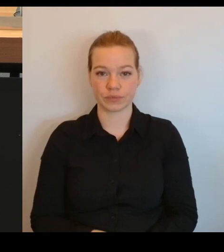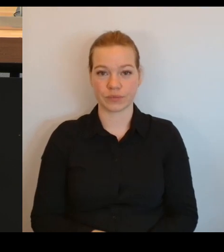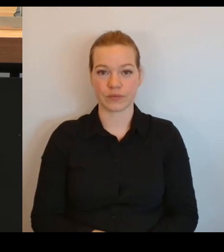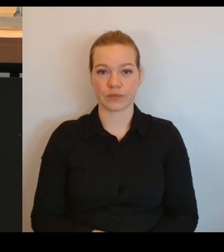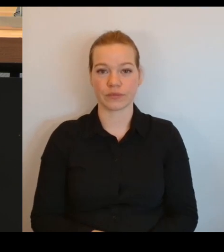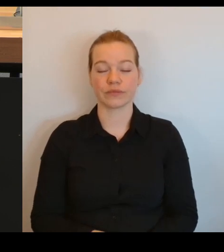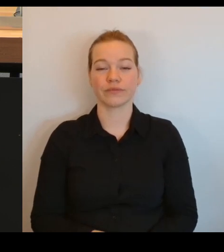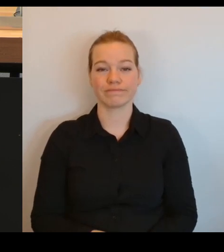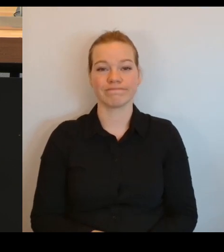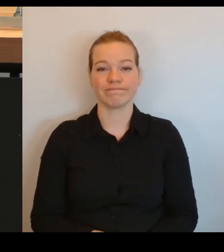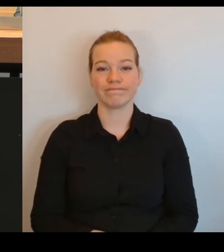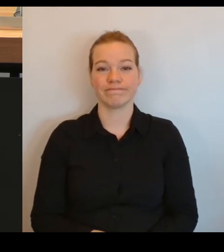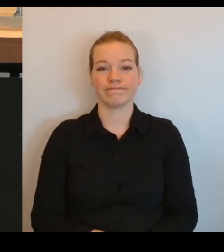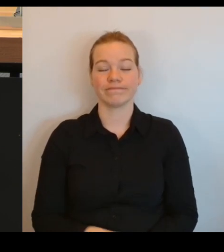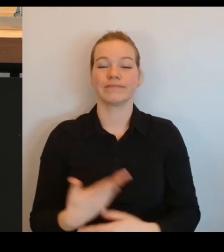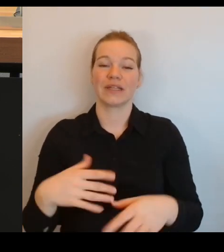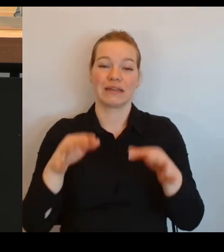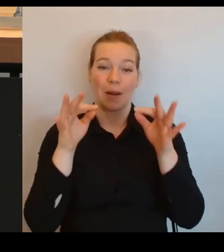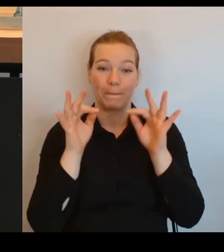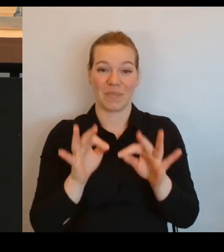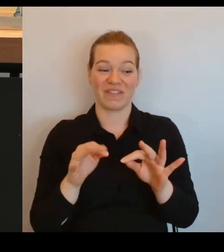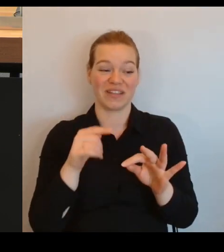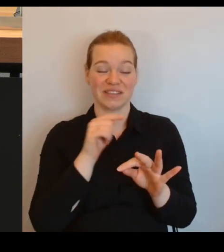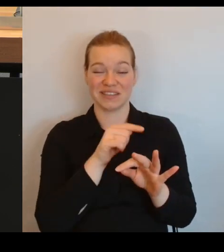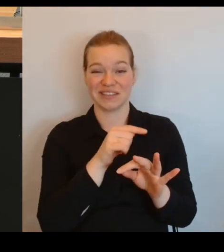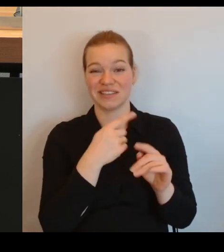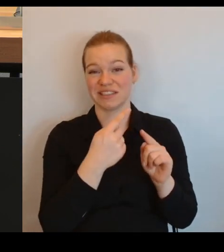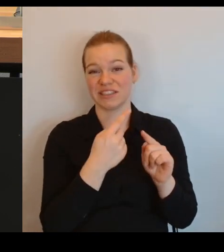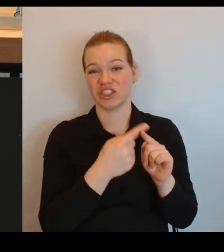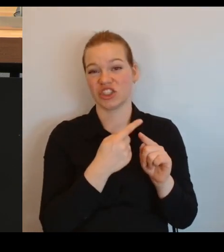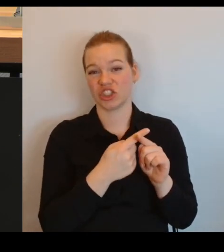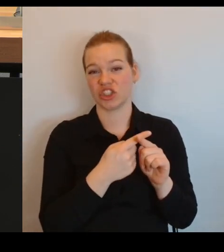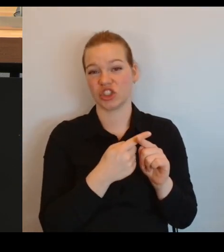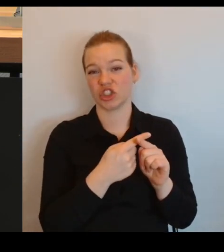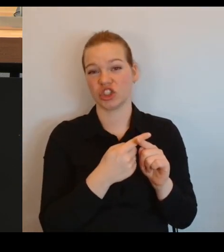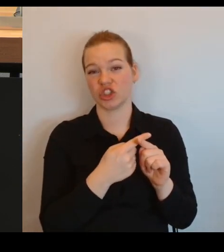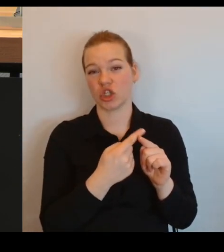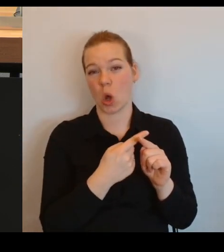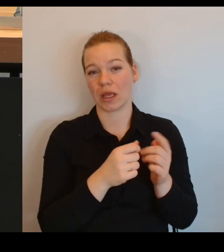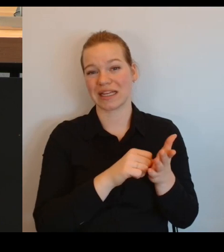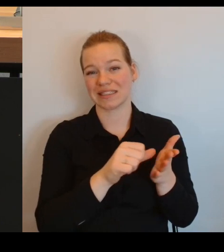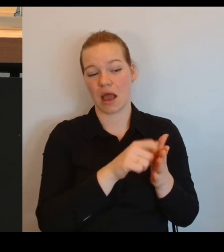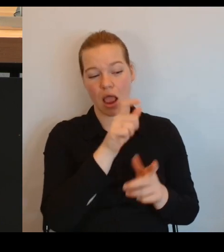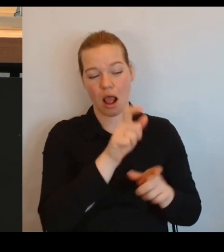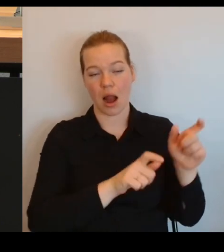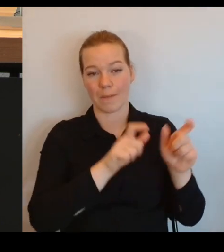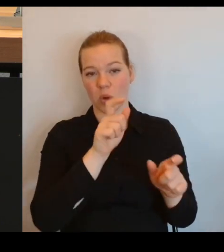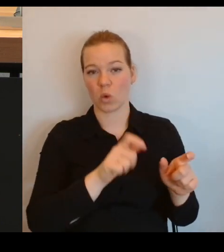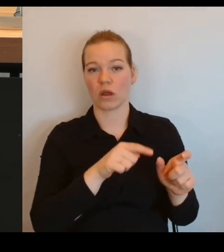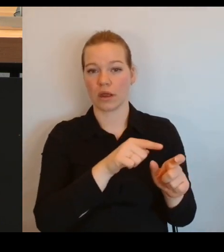Und schon jetzt wissen wir Zahlen Mieter, landeseigene Unternehmen, abenteuerlich hohe Fernwärmekosten. Viele können ihre Rechnungen